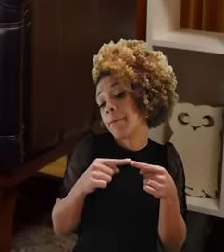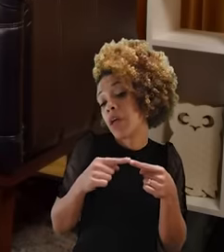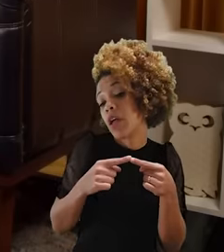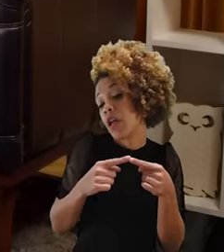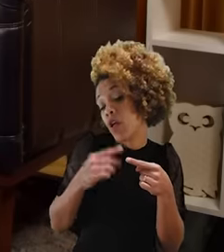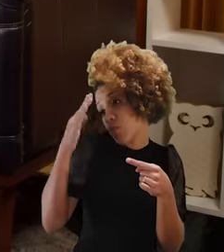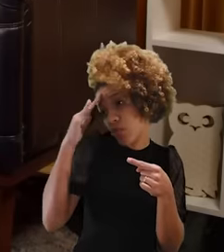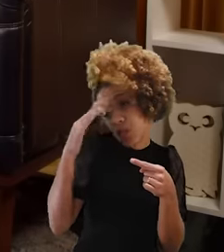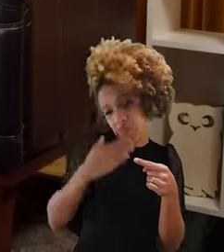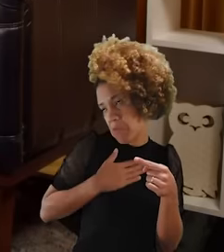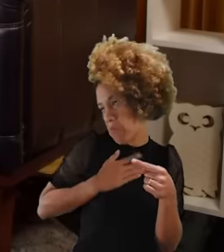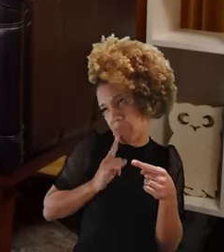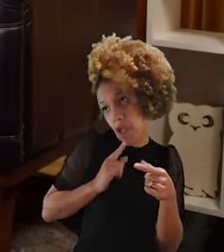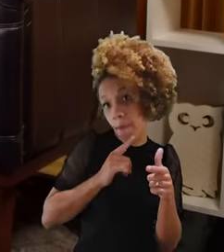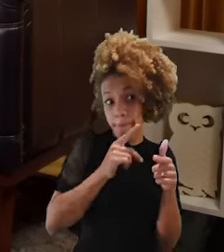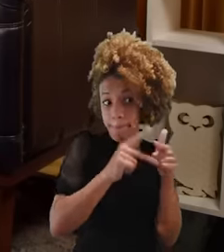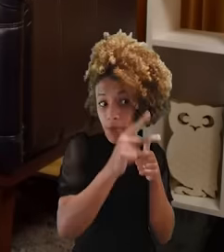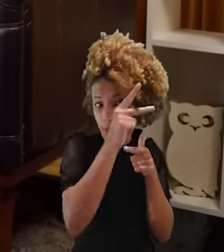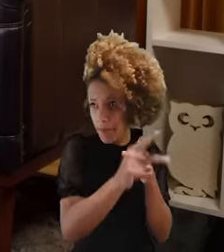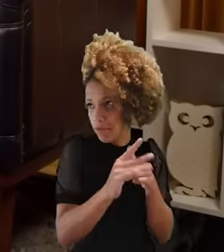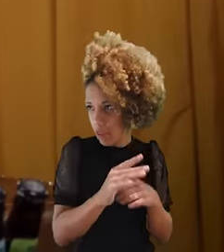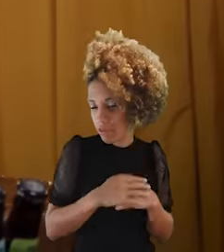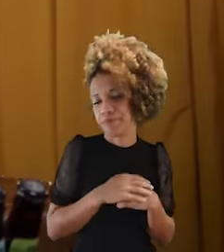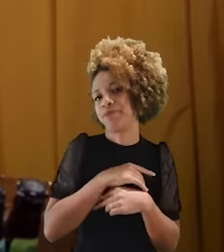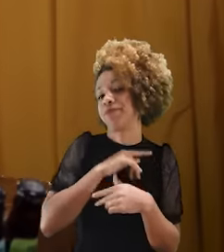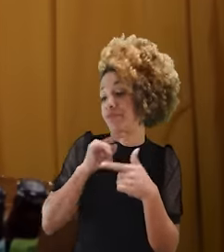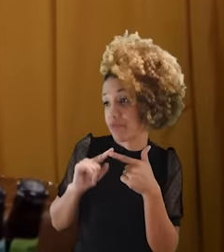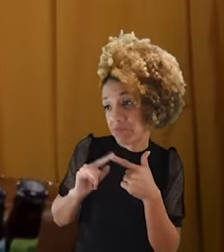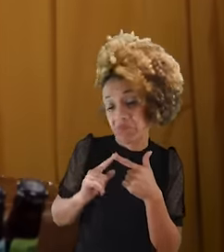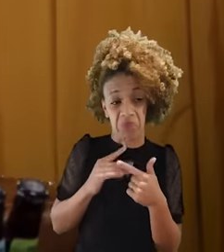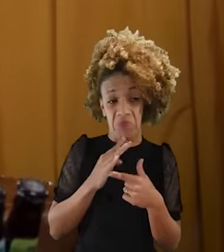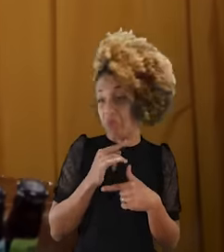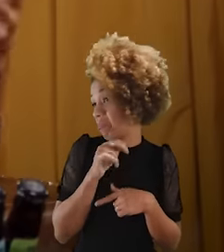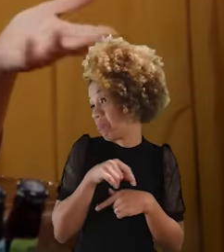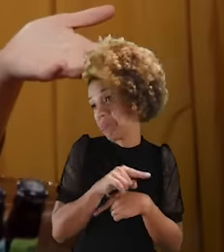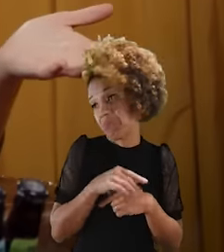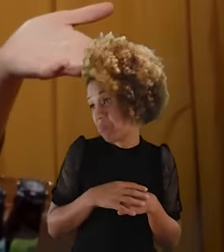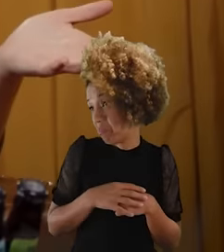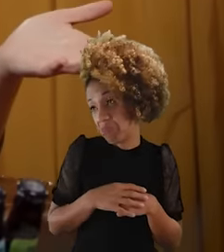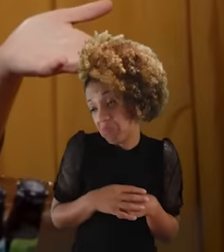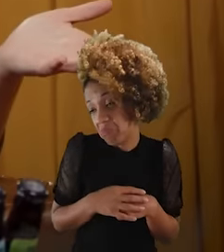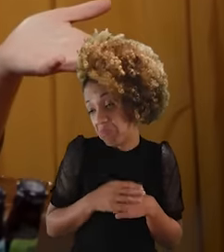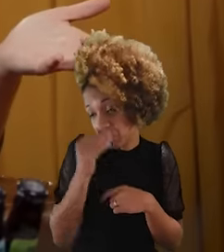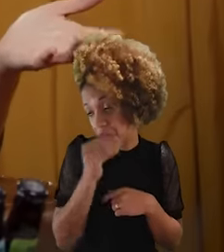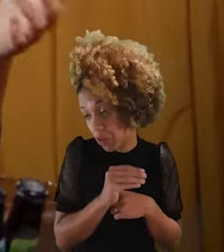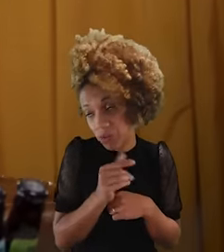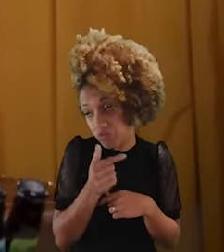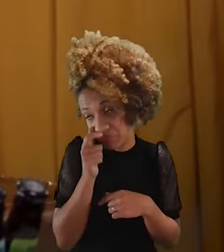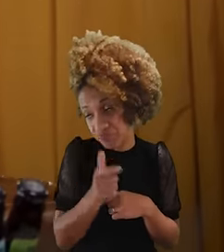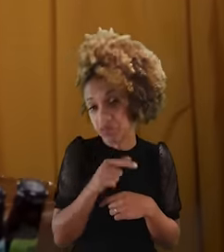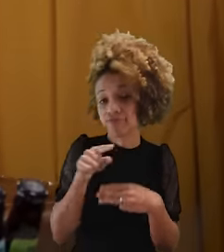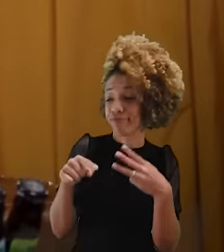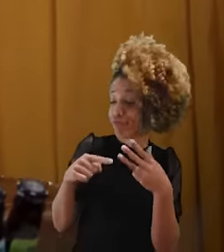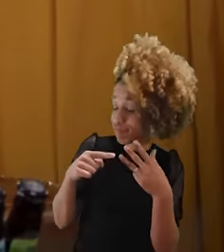comigo é da pessoa concordo segundo não conheço a pessoa não é alguém que me interessa terceiro